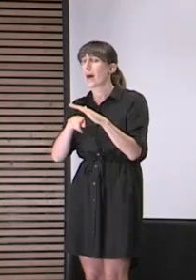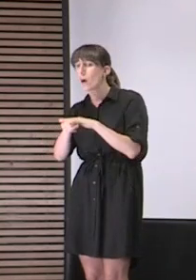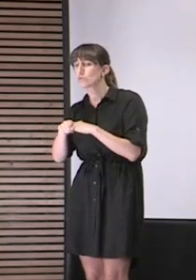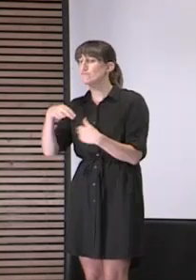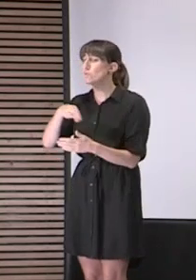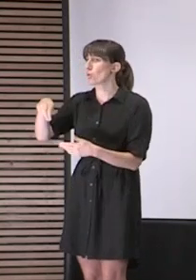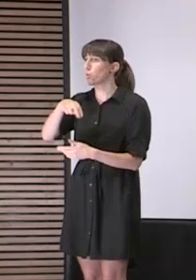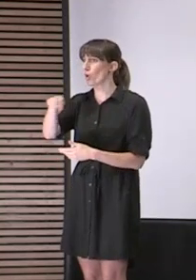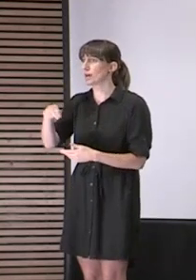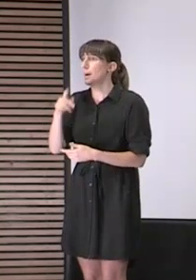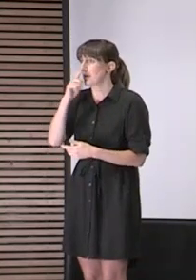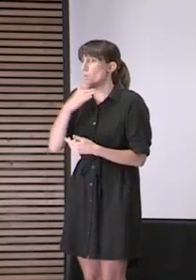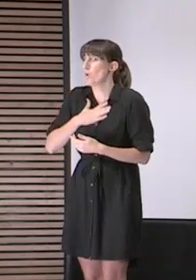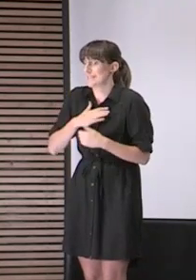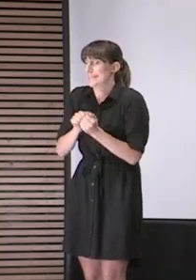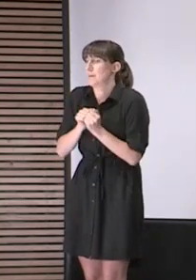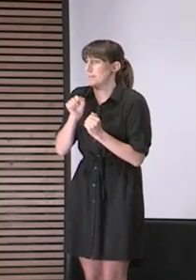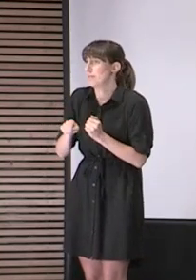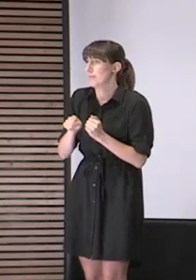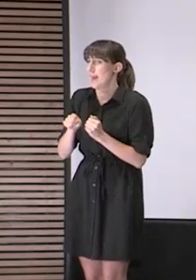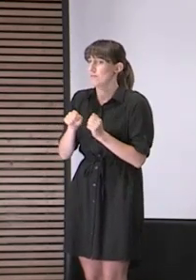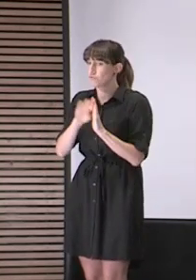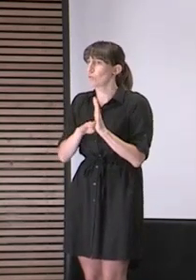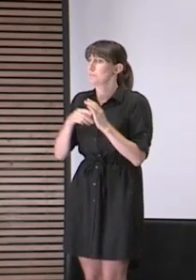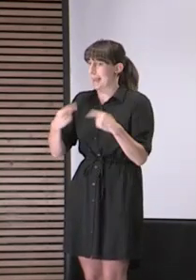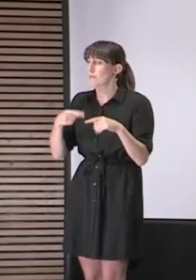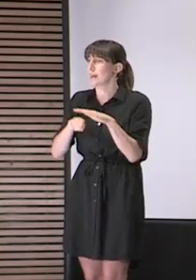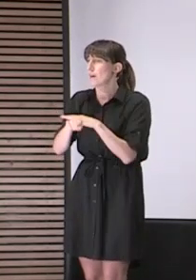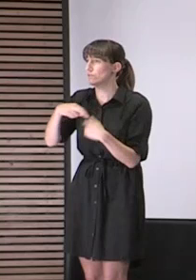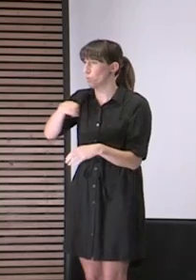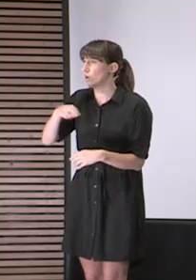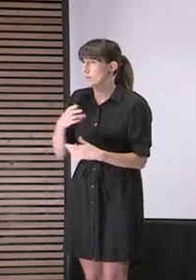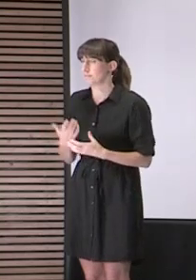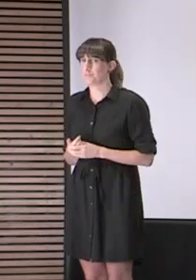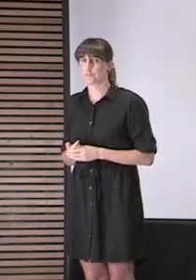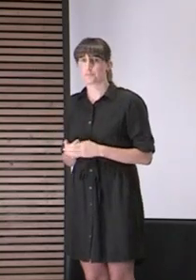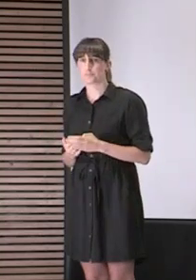los neozelandeses, la razón por la que informan que ven incumplimiento es porque quieren mantener el acceso que tienen actualmente al aire libre.